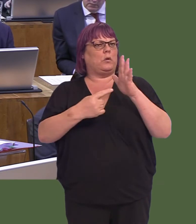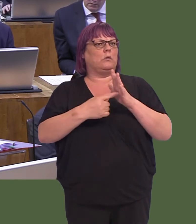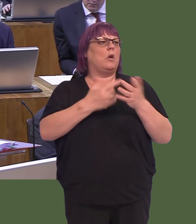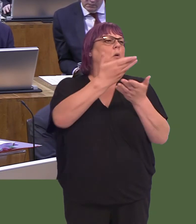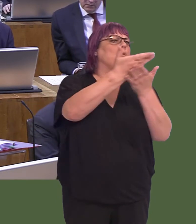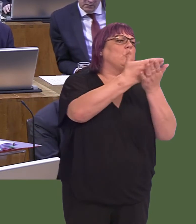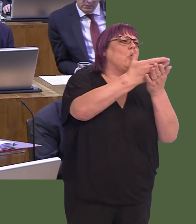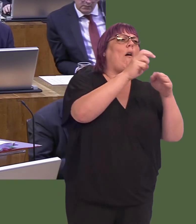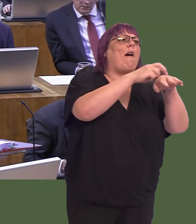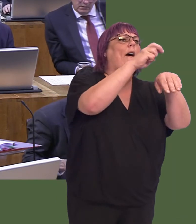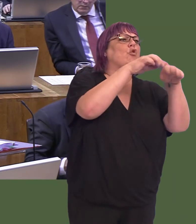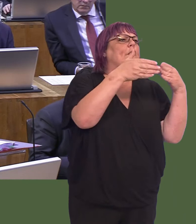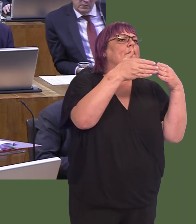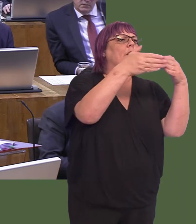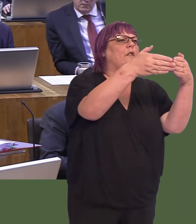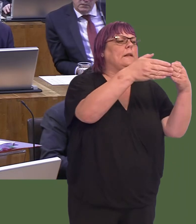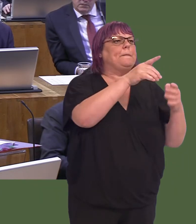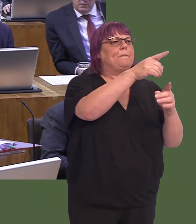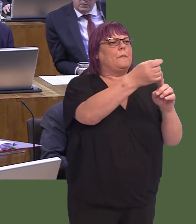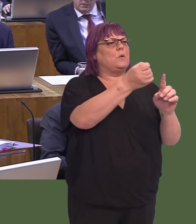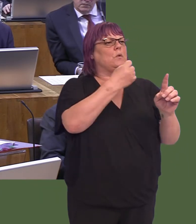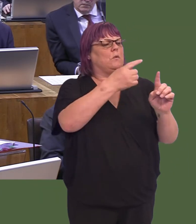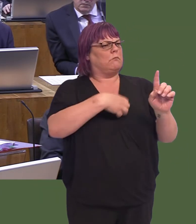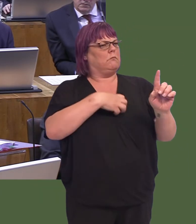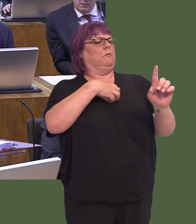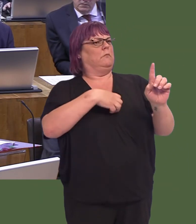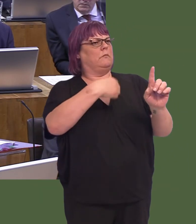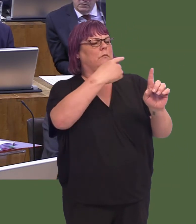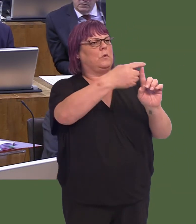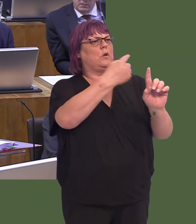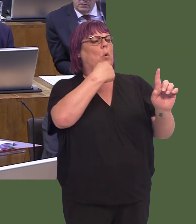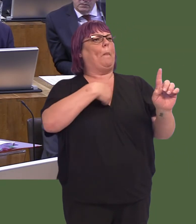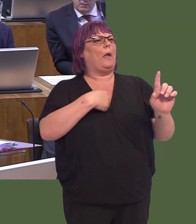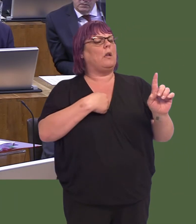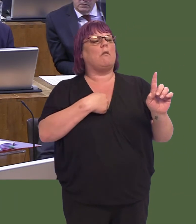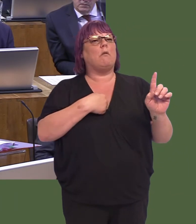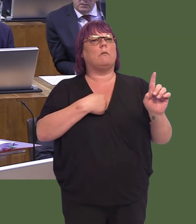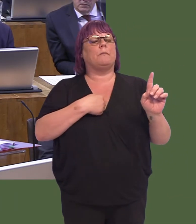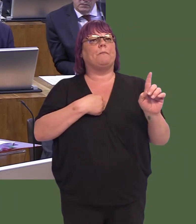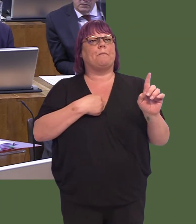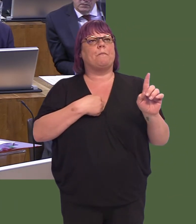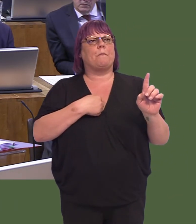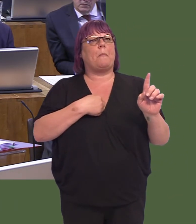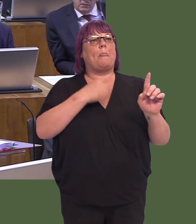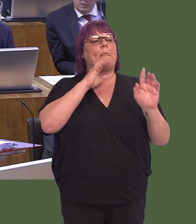wrthyf i fod yna botensial i fynd ‚'r llongau o Iwerddon i Ffrainc, ond nid yw'r capasiti yna yn yr un ffordd.